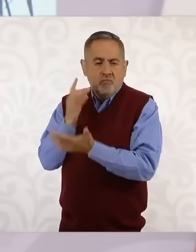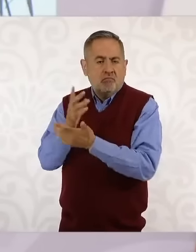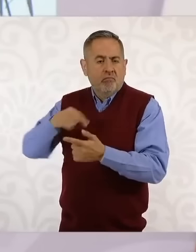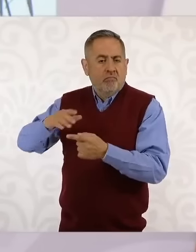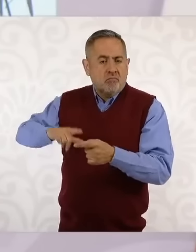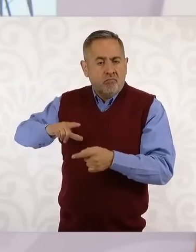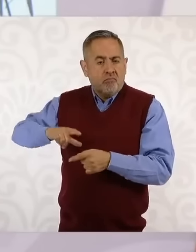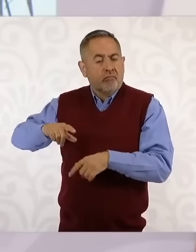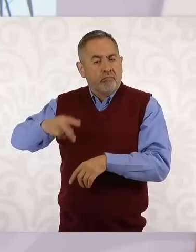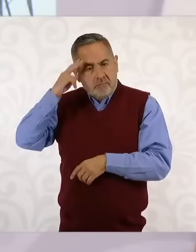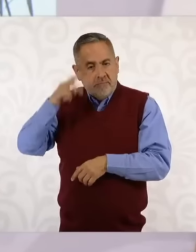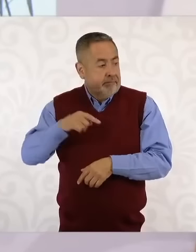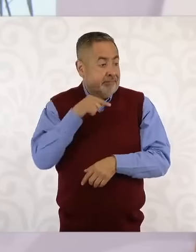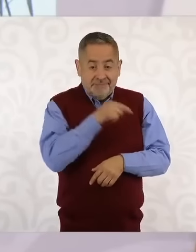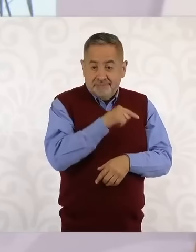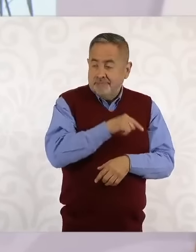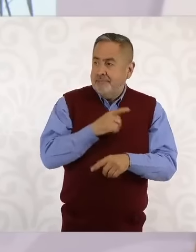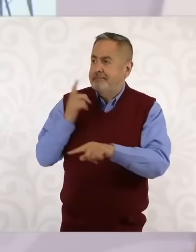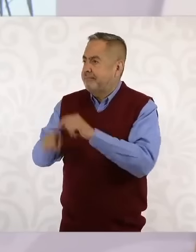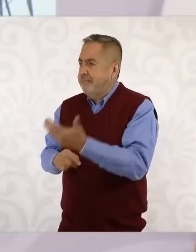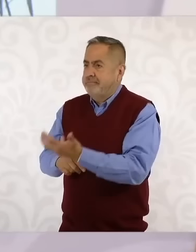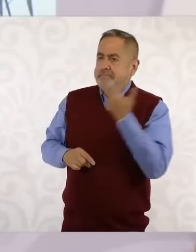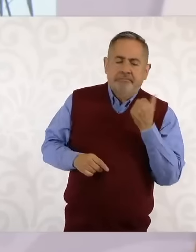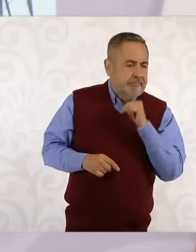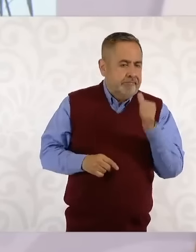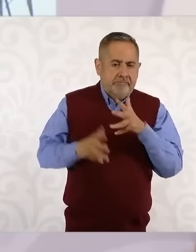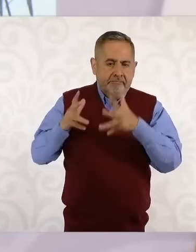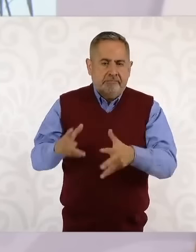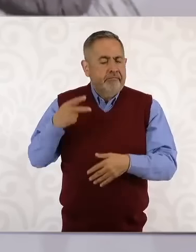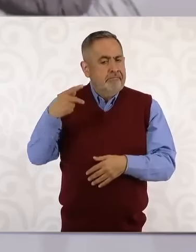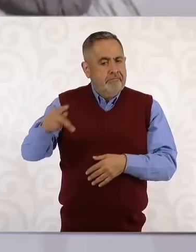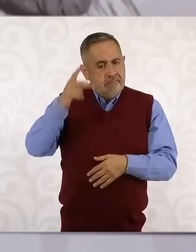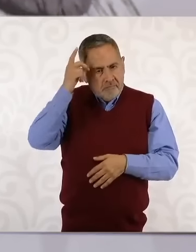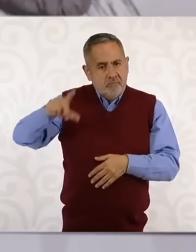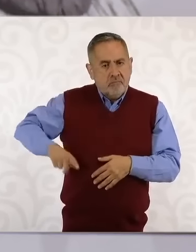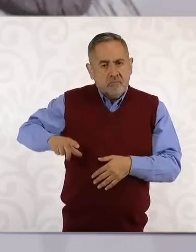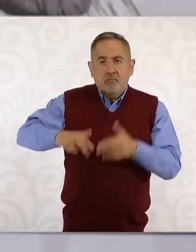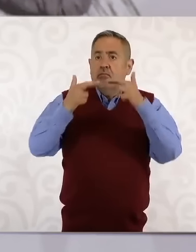las líneas de transmisión nunca se privatizaron. Entonces, siempre está el tema de cómo van a